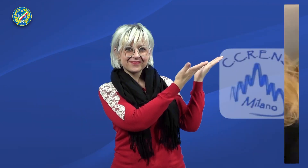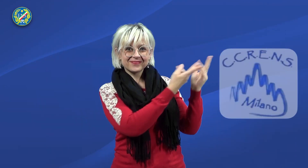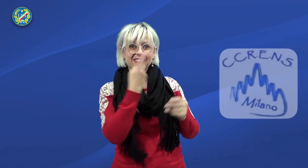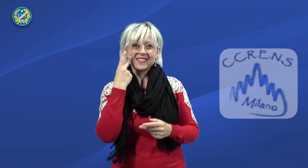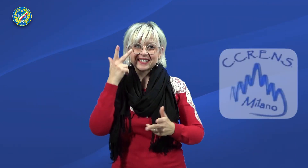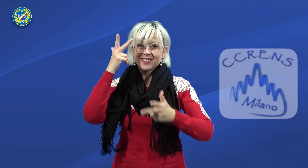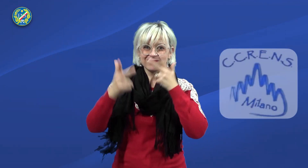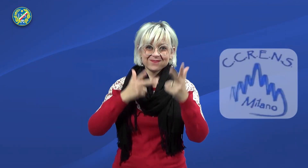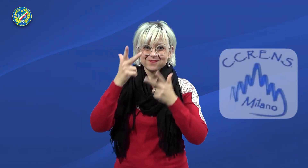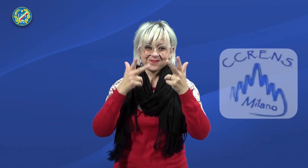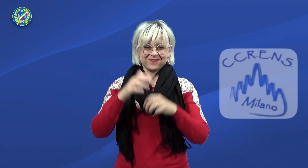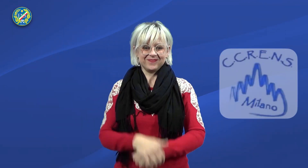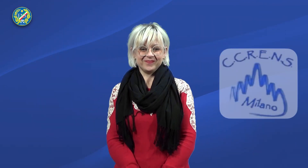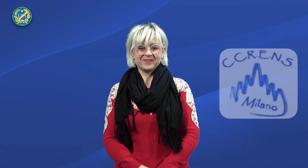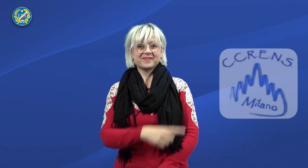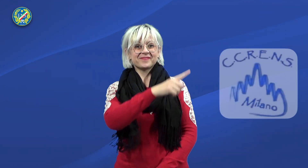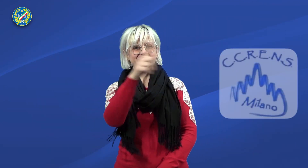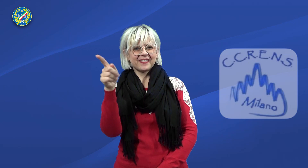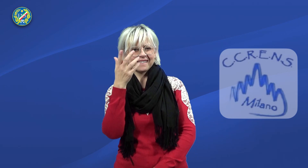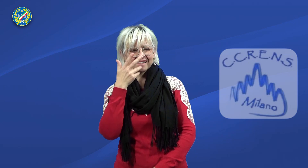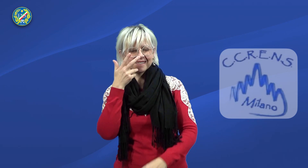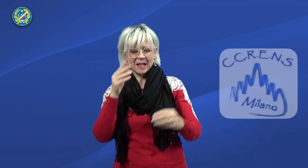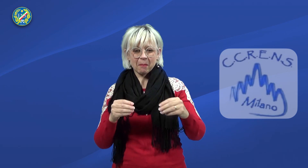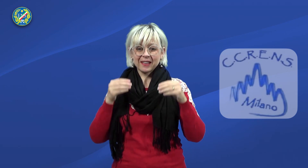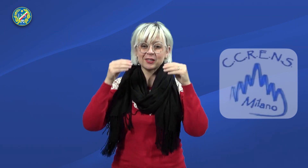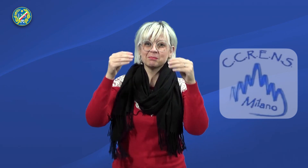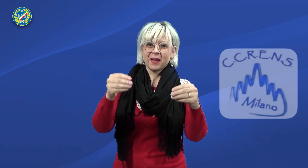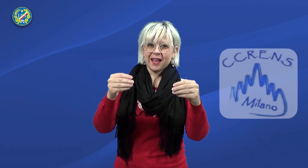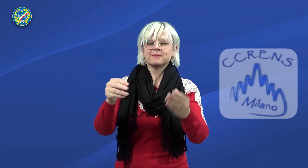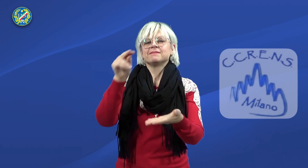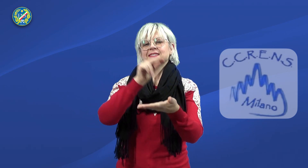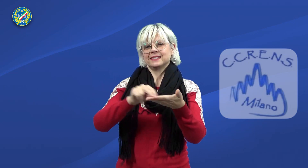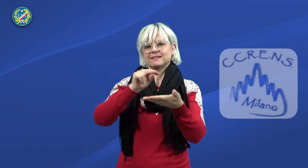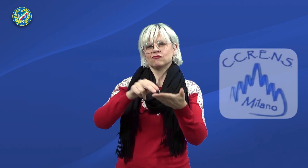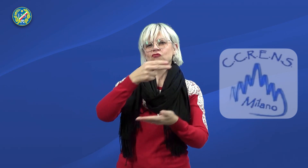Avete visto il video? Se volete partecipare, scriveteci